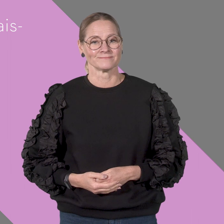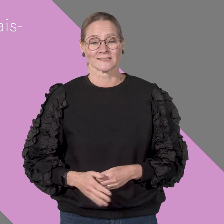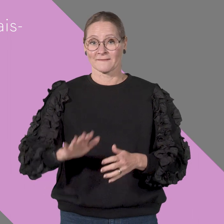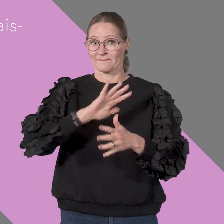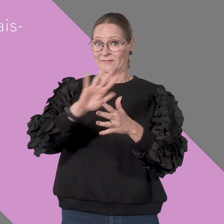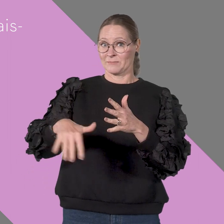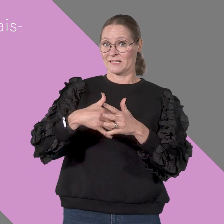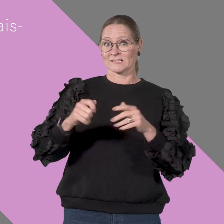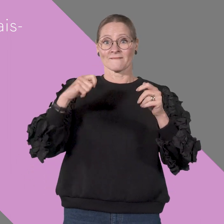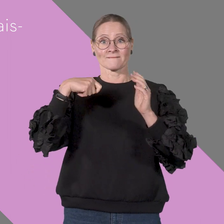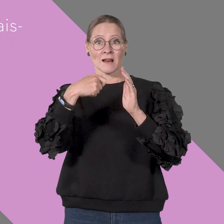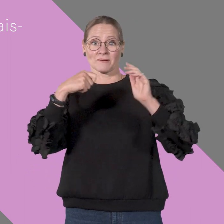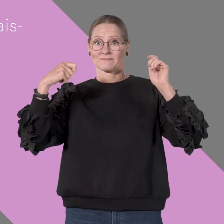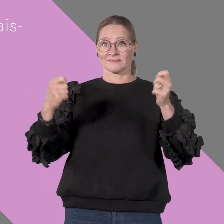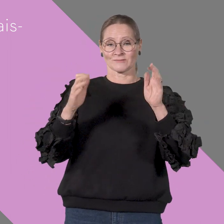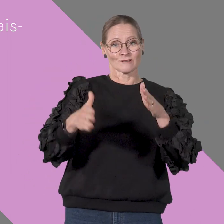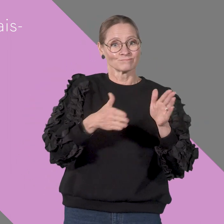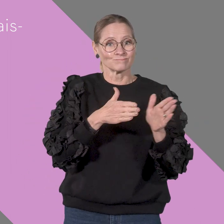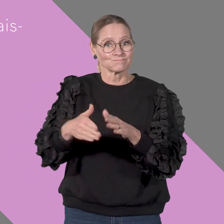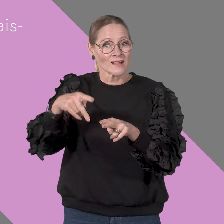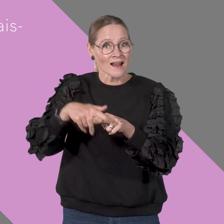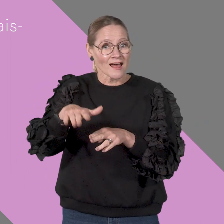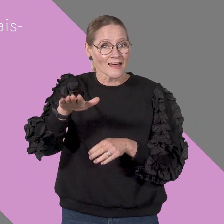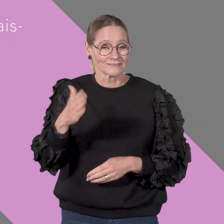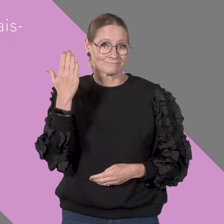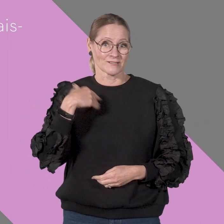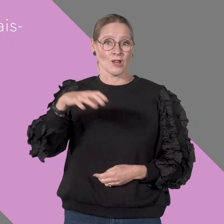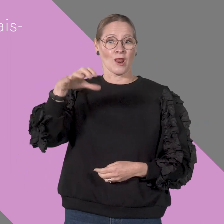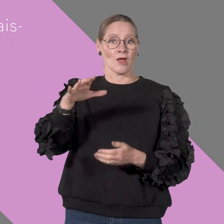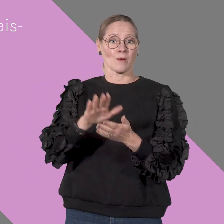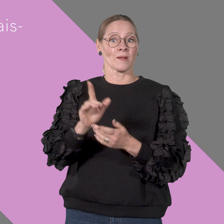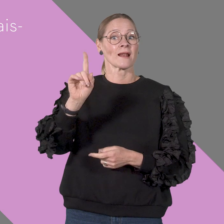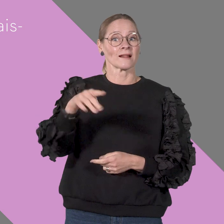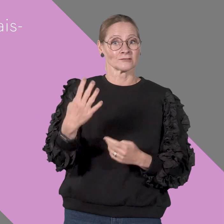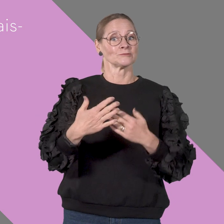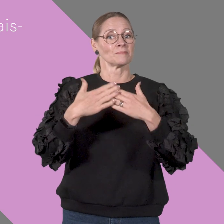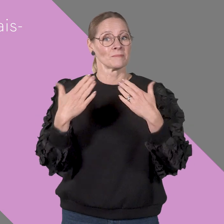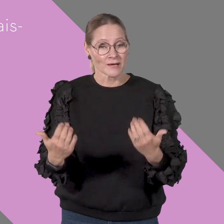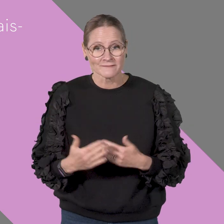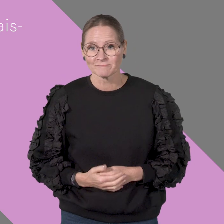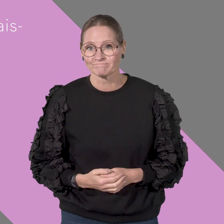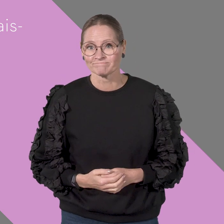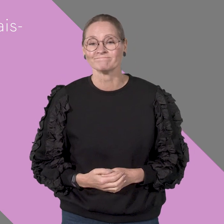Viittomakieliset filmifestivaalit järjestettiin Lahdessa 14.10.2023, -